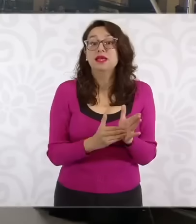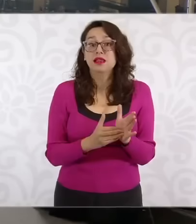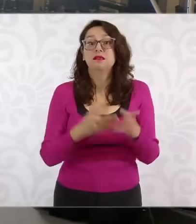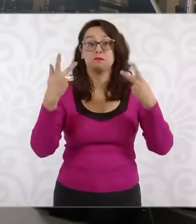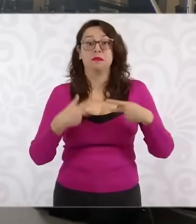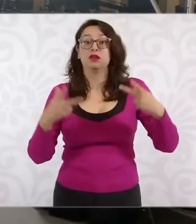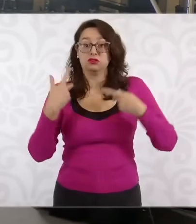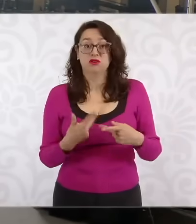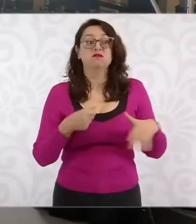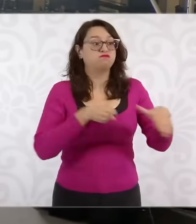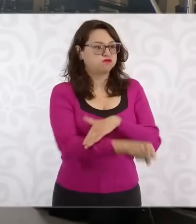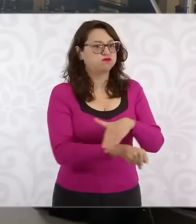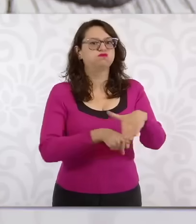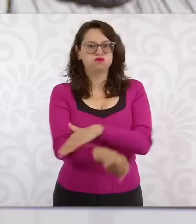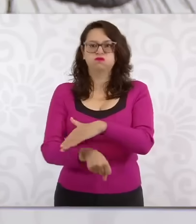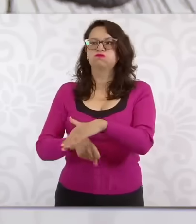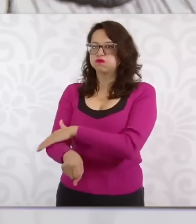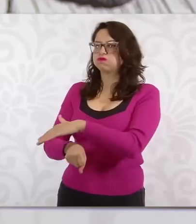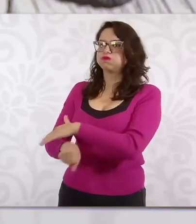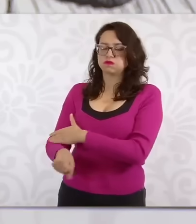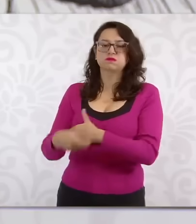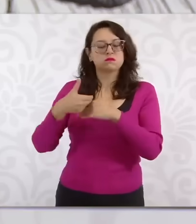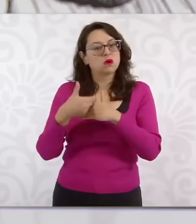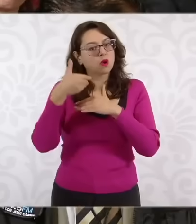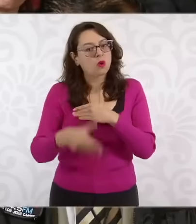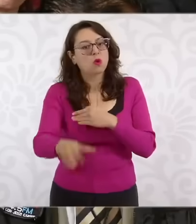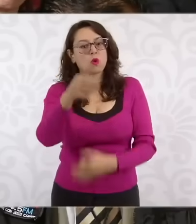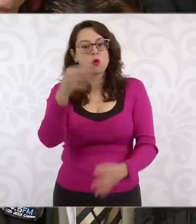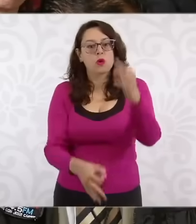presuntos delincuentes que tienen que llevar su juicio. Pero, ¿cuántos de ellos ya salieron a la